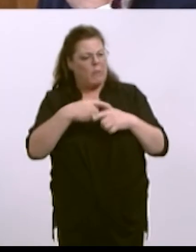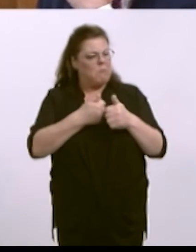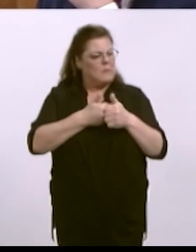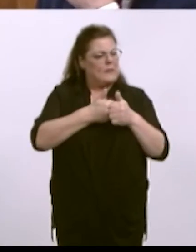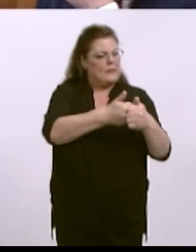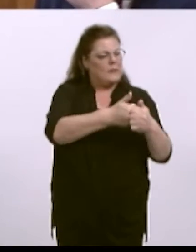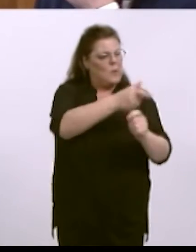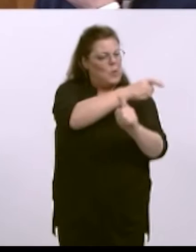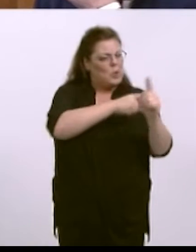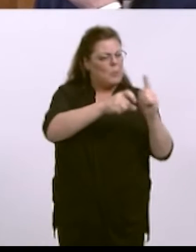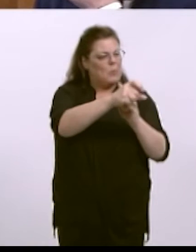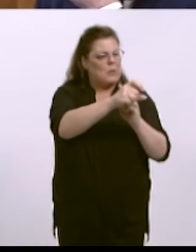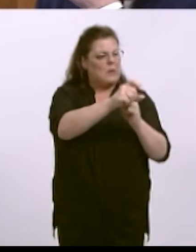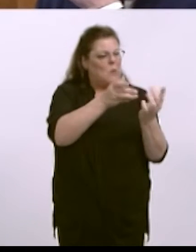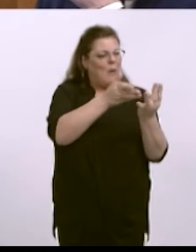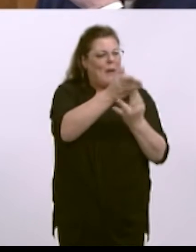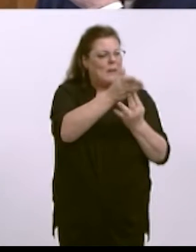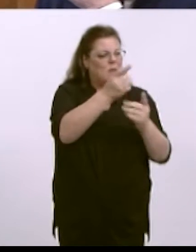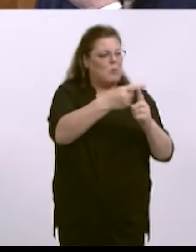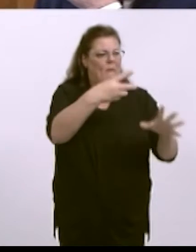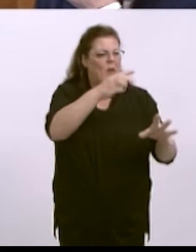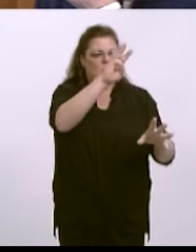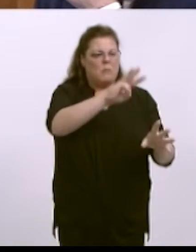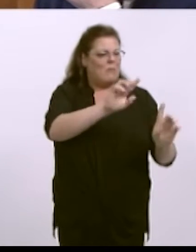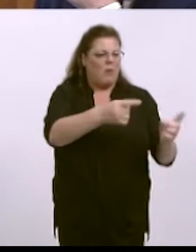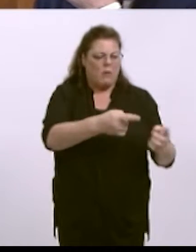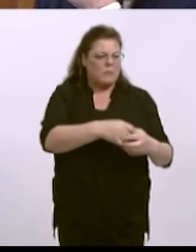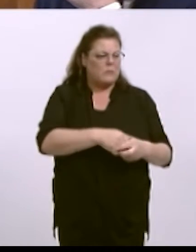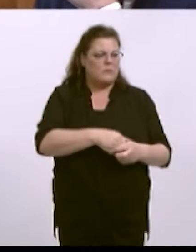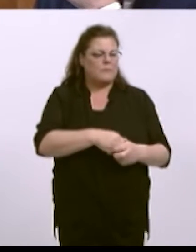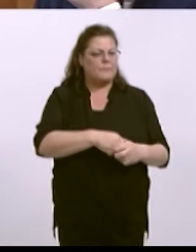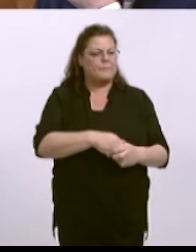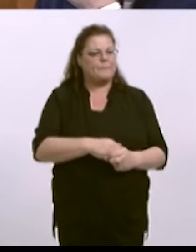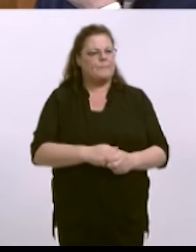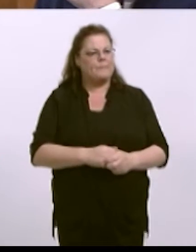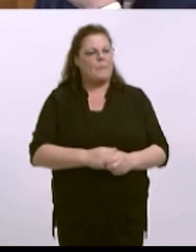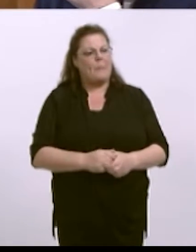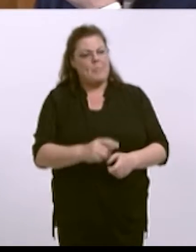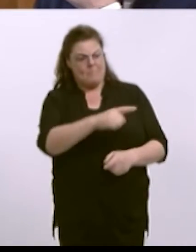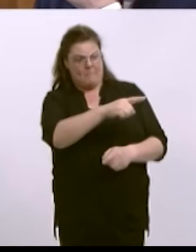maen nhwín dal yn gallu edrych, wrth gwrs, ar gynlluniau fel Allwedd Band Eang Cymru